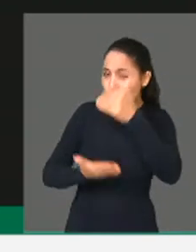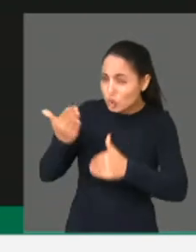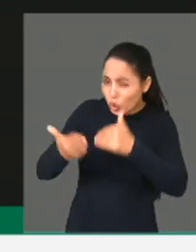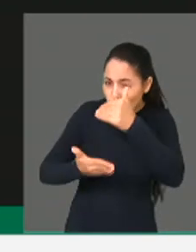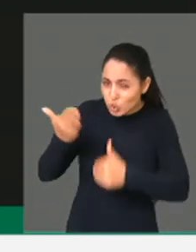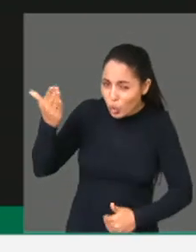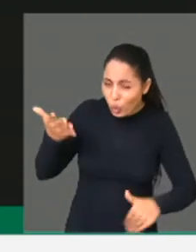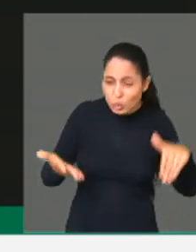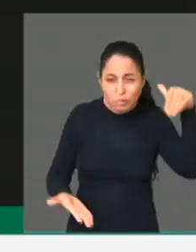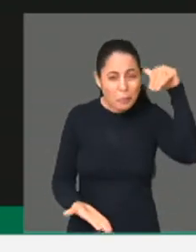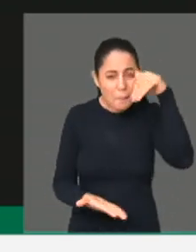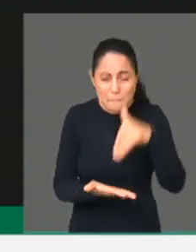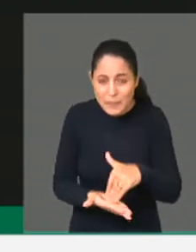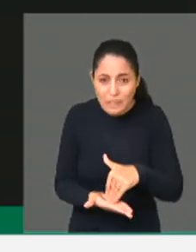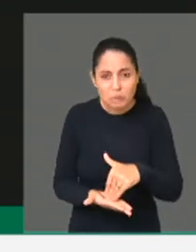AJUSTE E UMA MELHOR CONVERSA COM TODOS ESSES VALORES MUITO